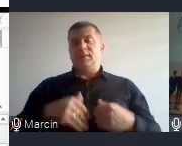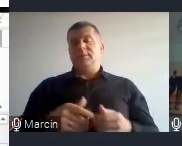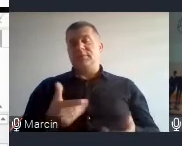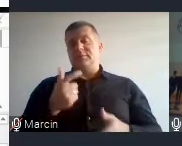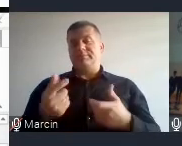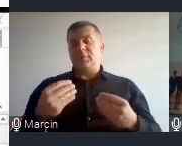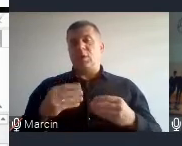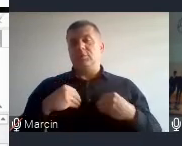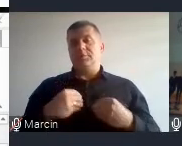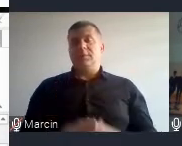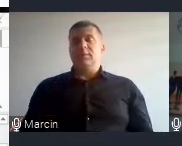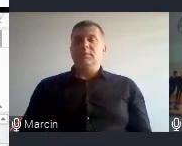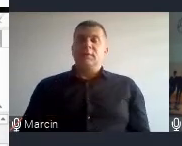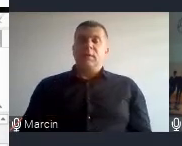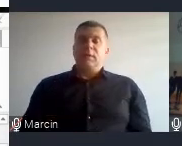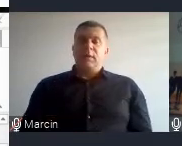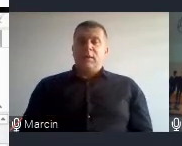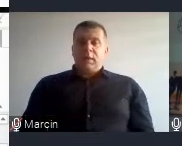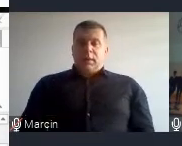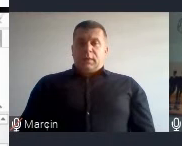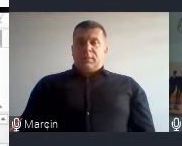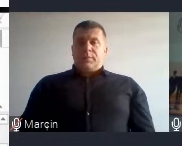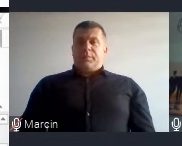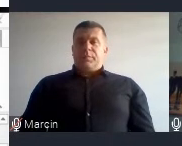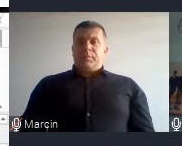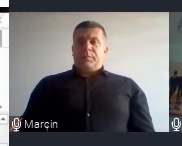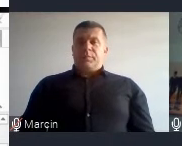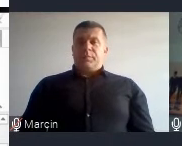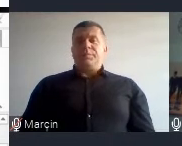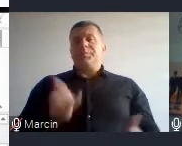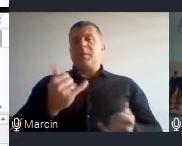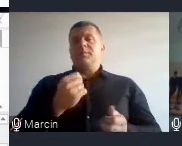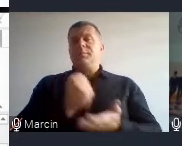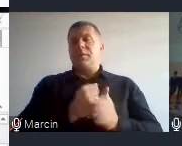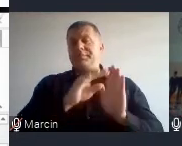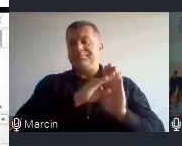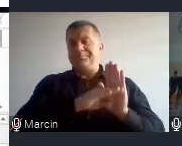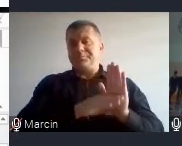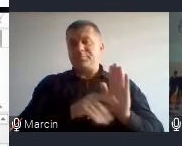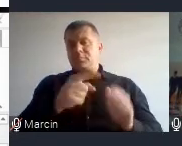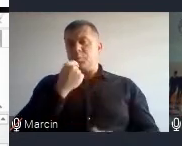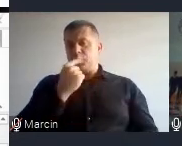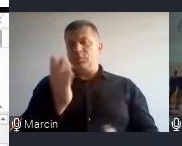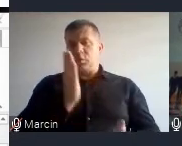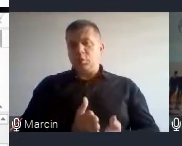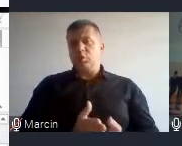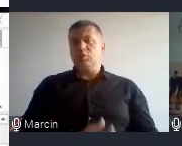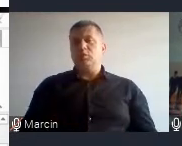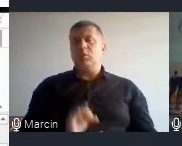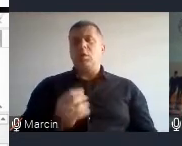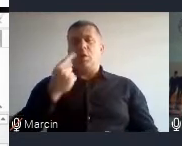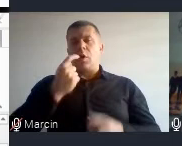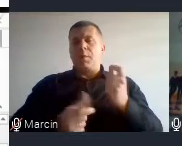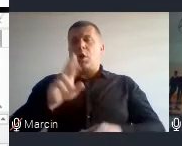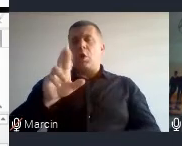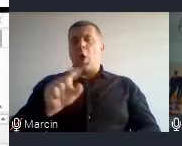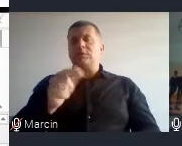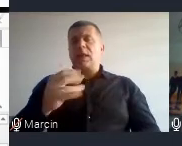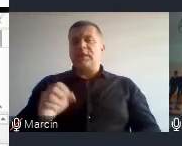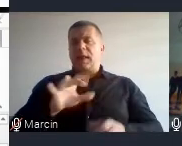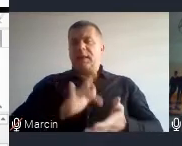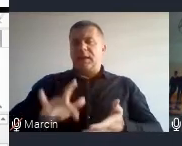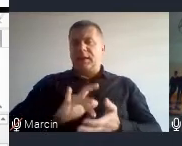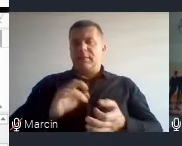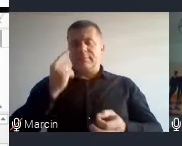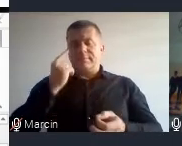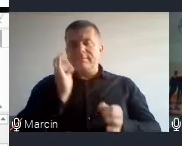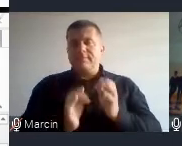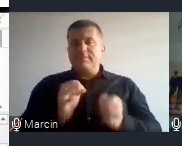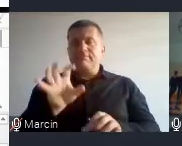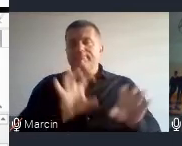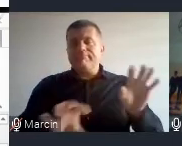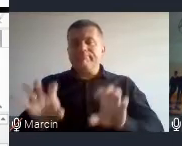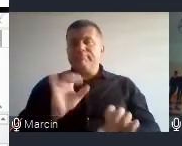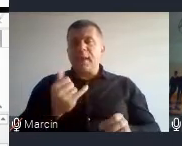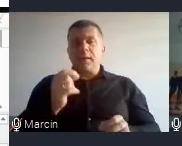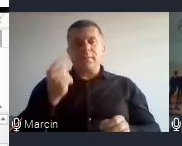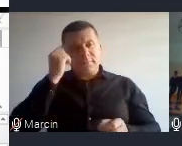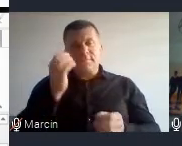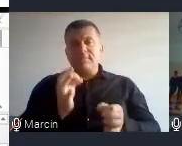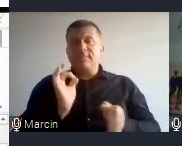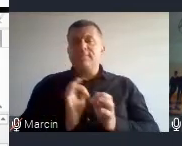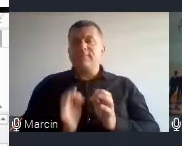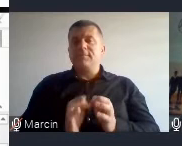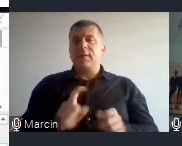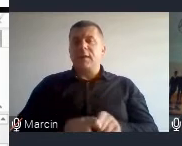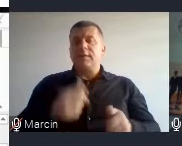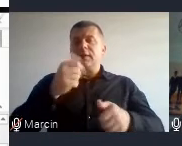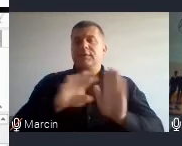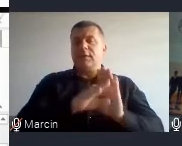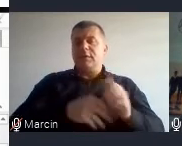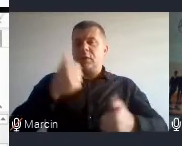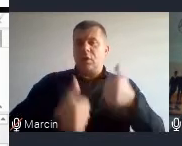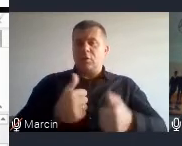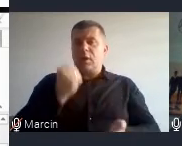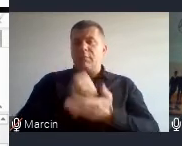I teraz tak: jeśli chodzi o poszczególne procedury, powiedziałem Państwu o rozeznaniu rynku jako pierwszej procedurze, a następnie o zasadzie konkurencyjności i prawie Zamówień Publicznych.